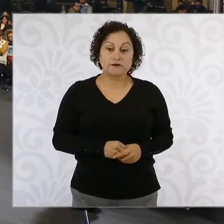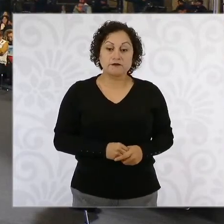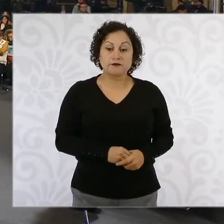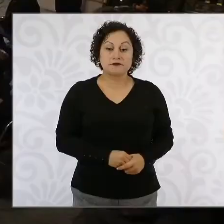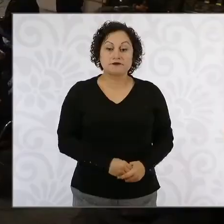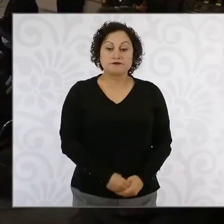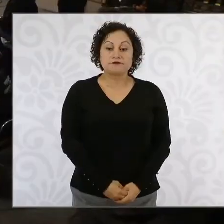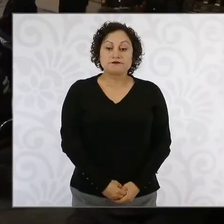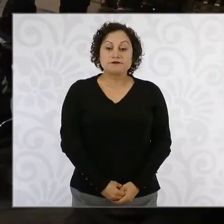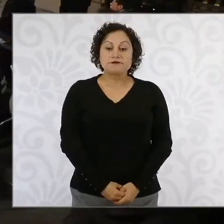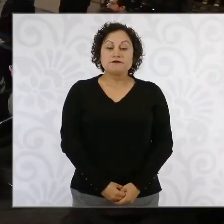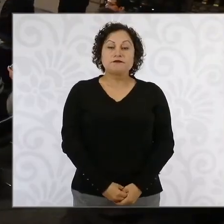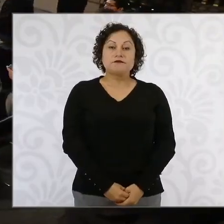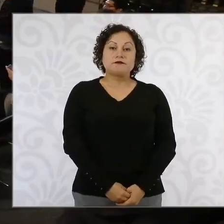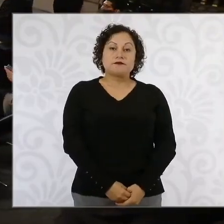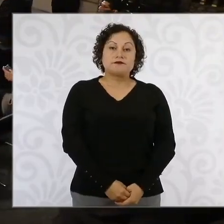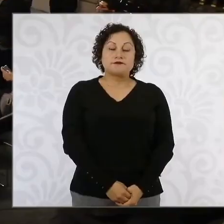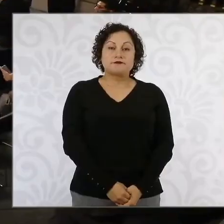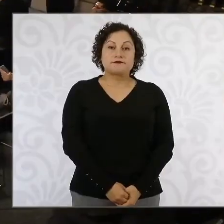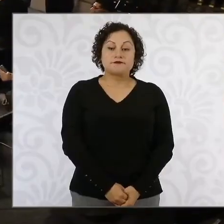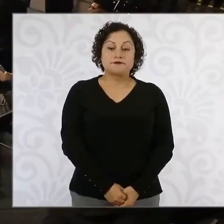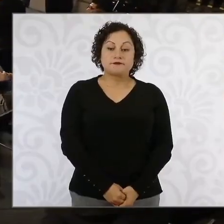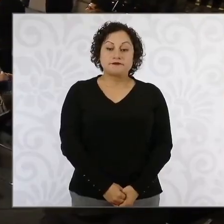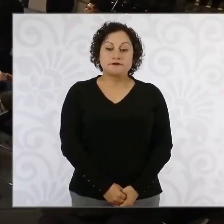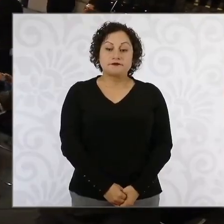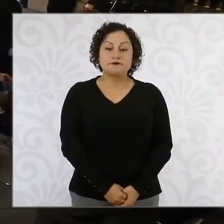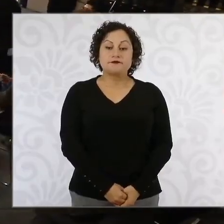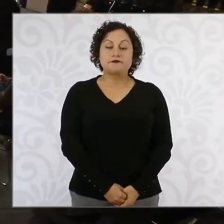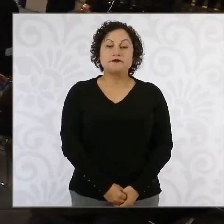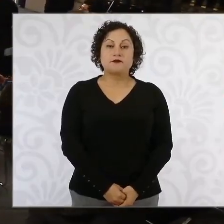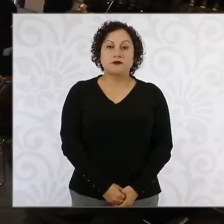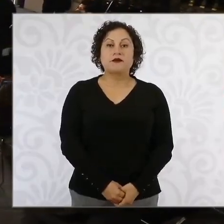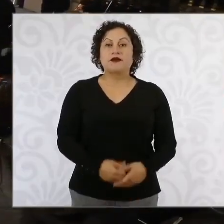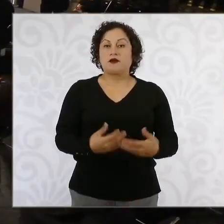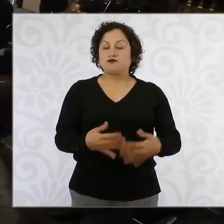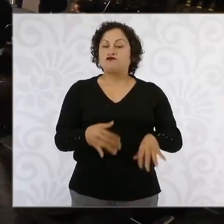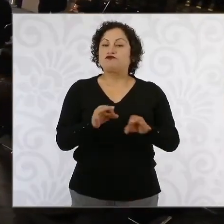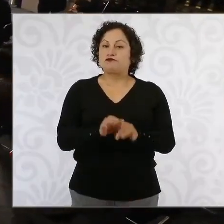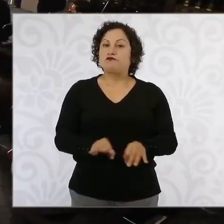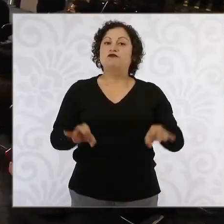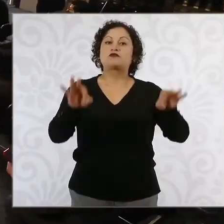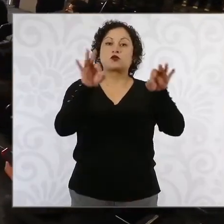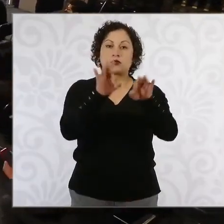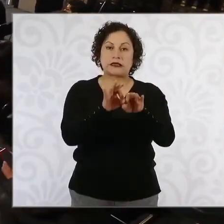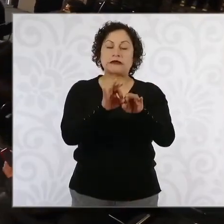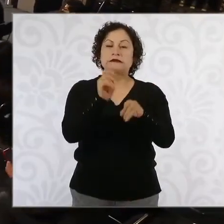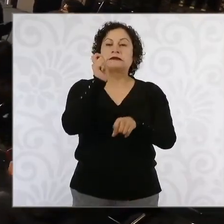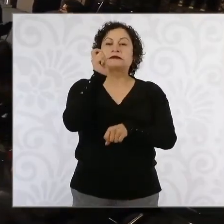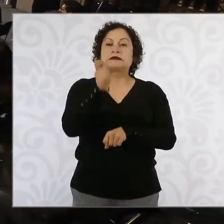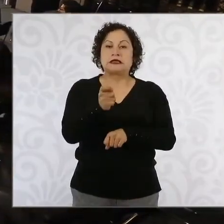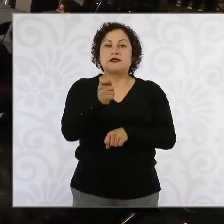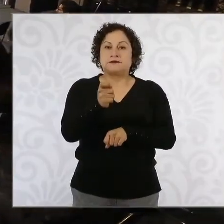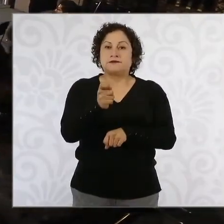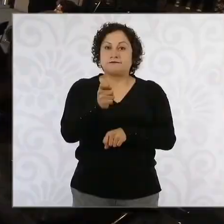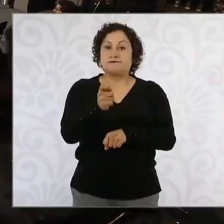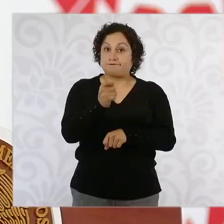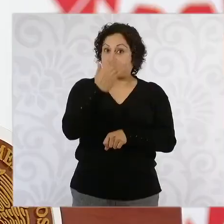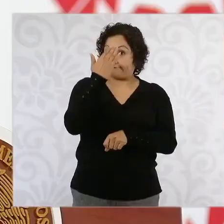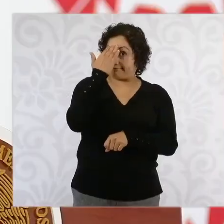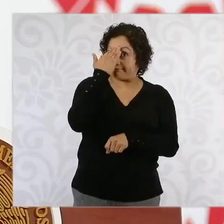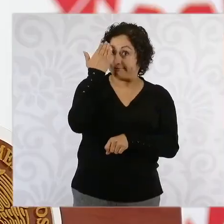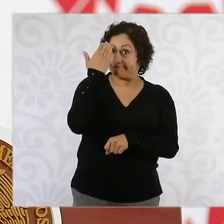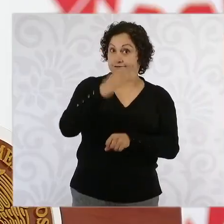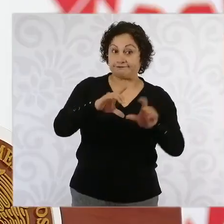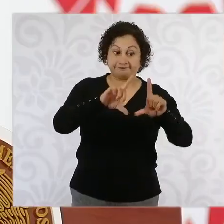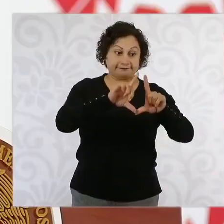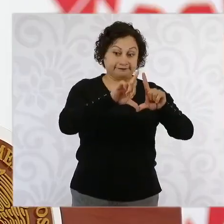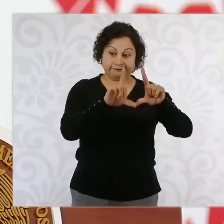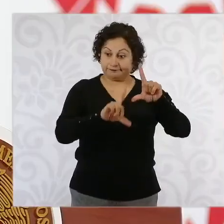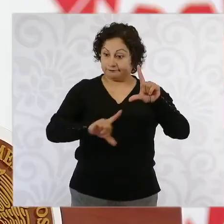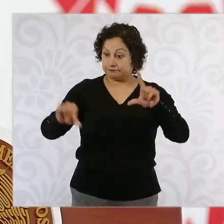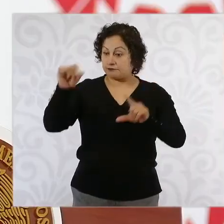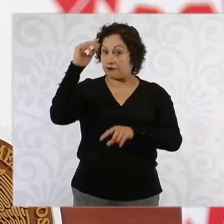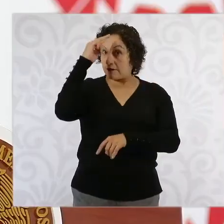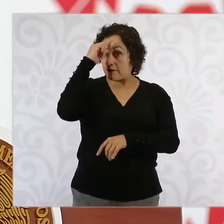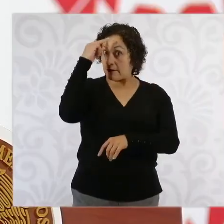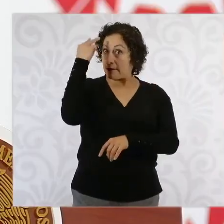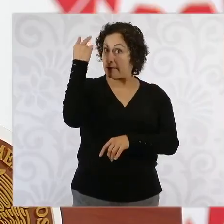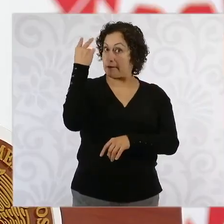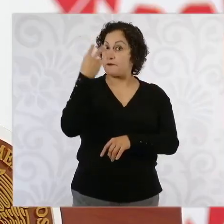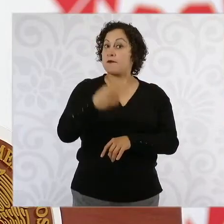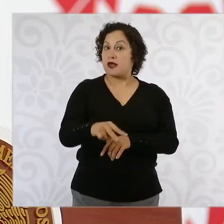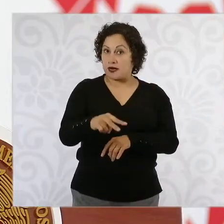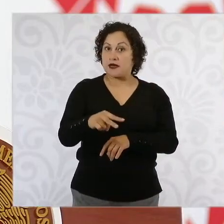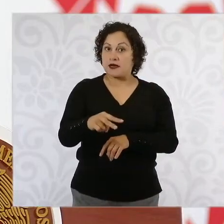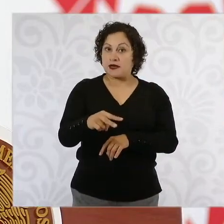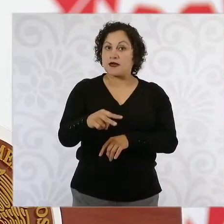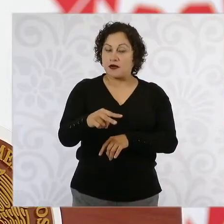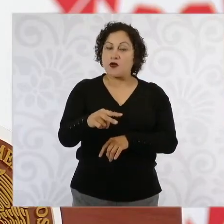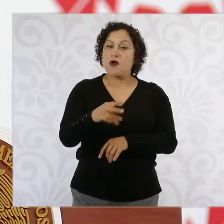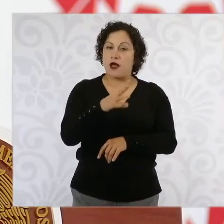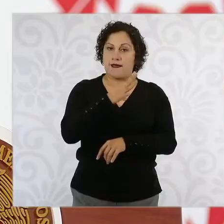s es muy importante reconocer que México es uno de los ocho centros de domesticación de gramineas